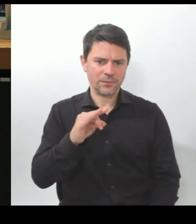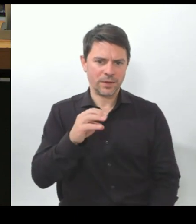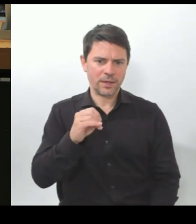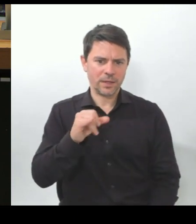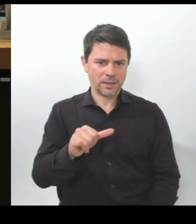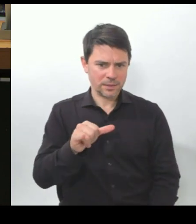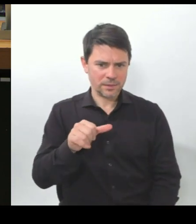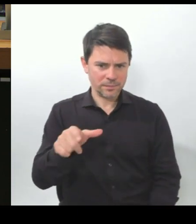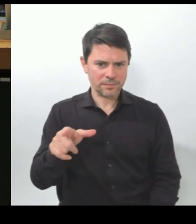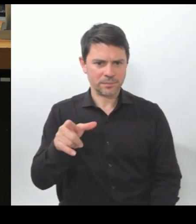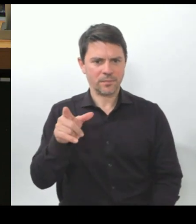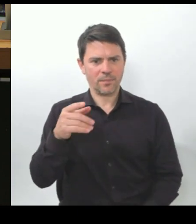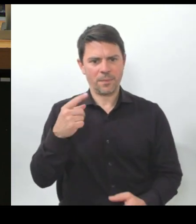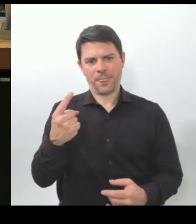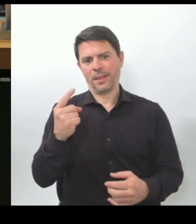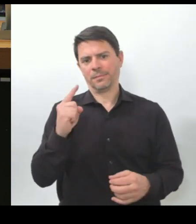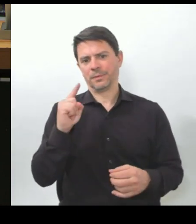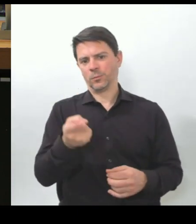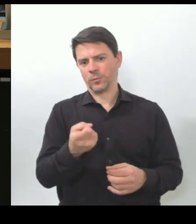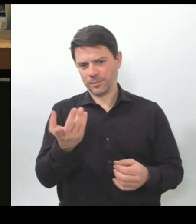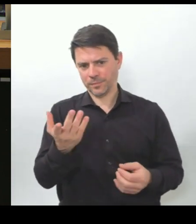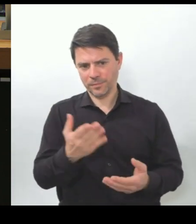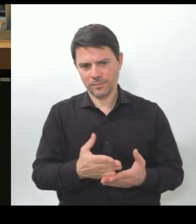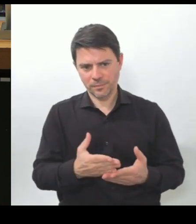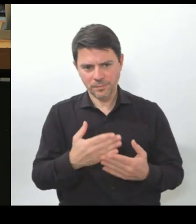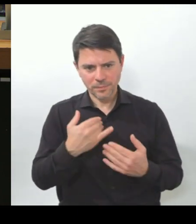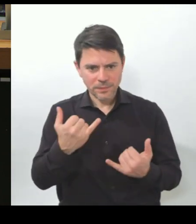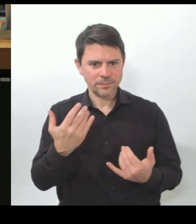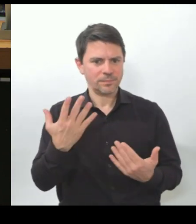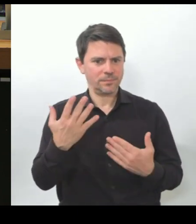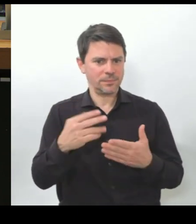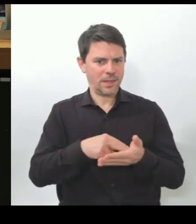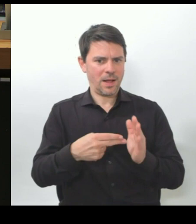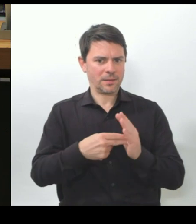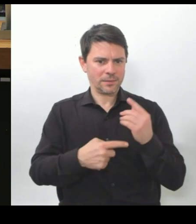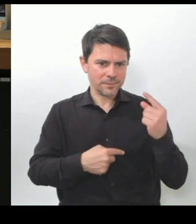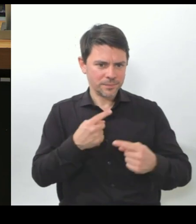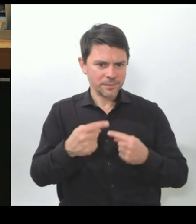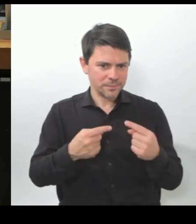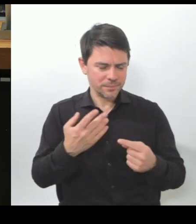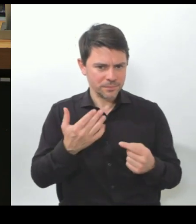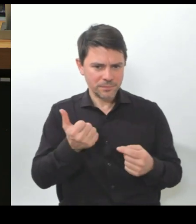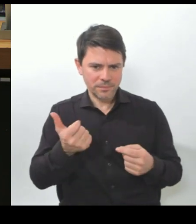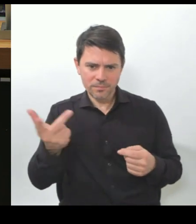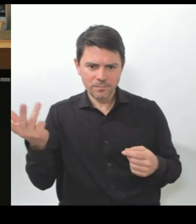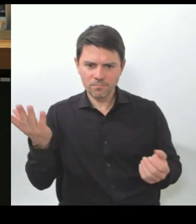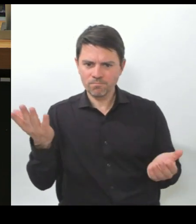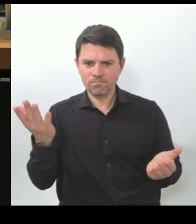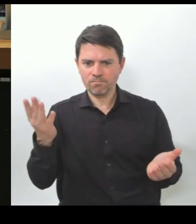Detail zu hören. Das Ergebnis war relativ klar und auch unstrittig in der Debatte.